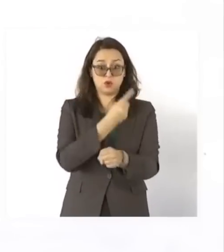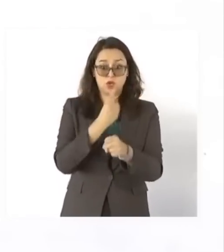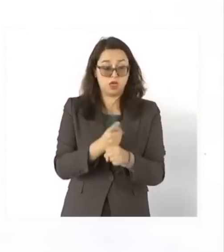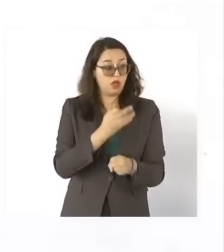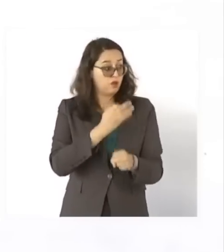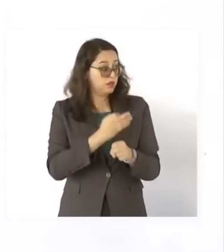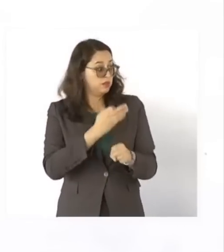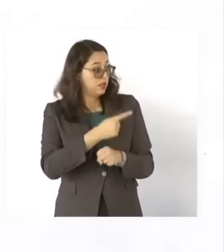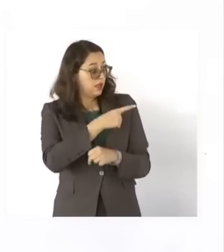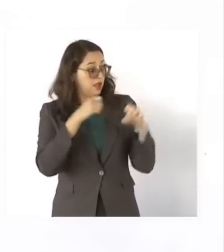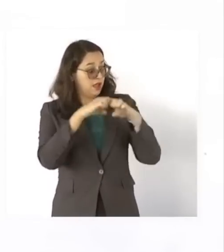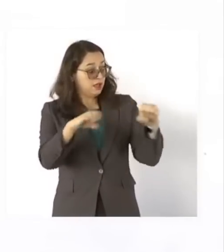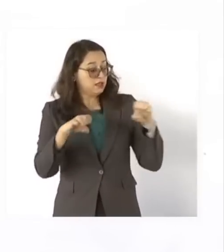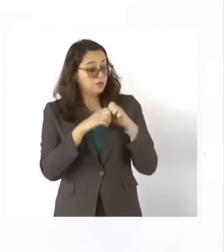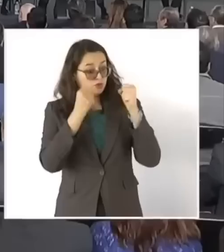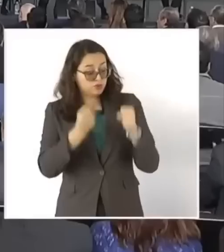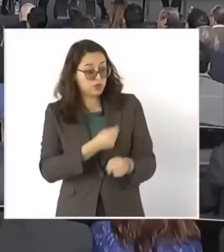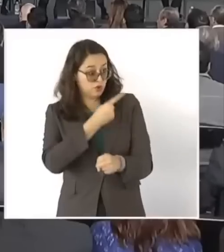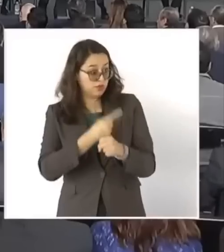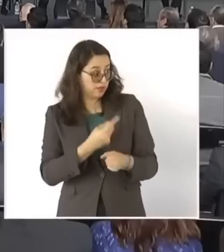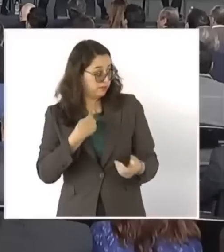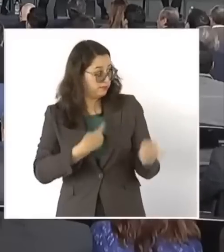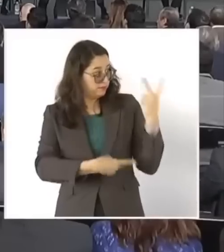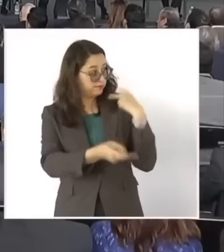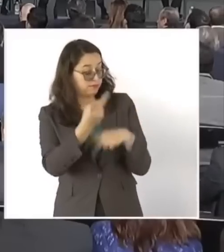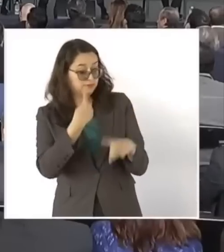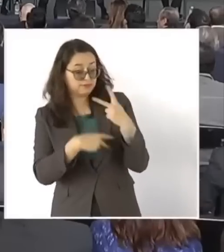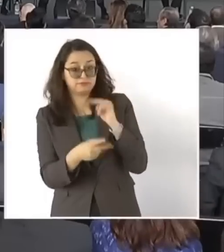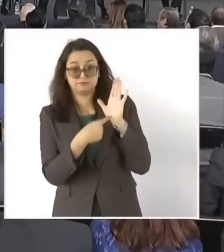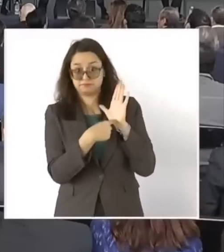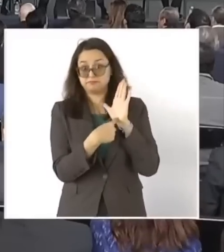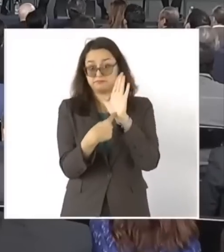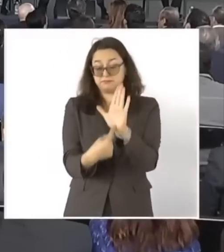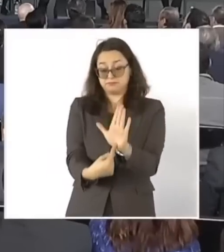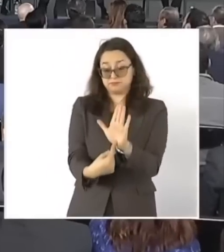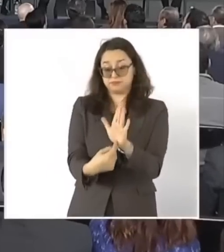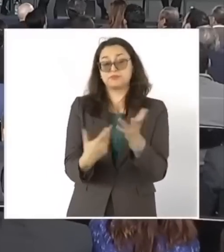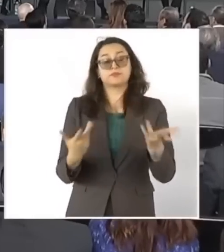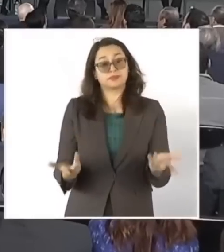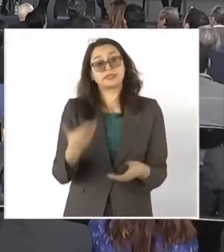seguridad todo nuestro gabinete de seguridad como ustedes saben tenemos una estrategia de